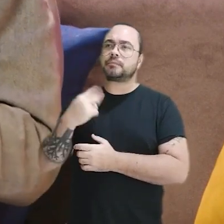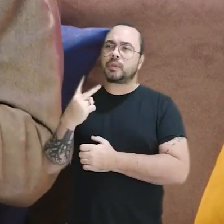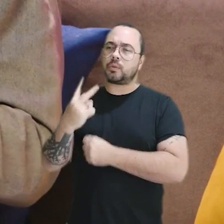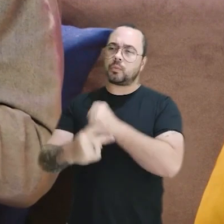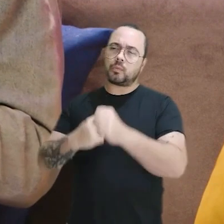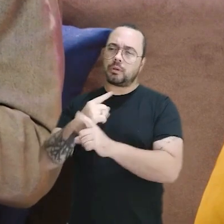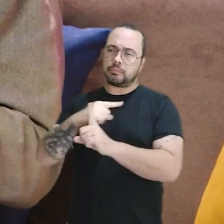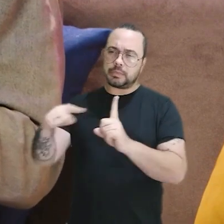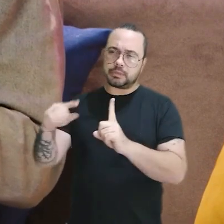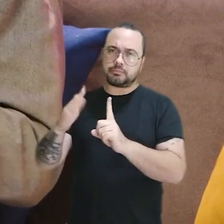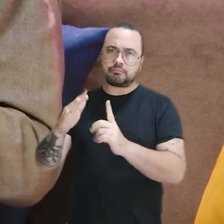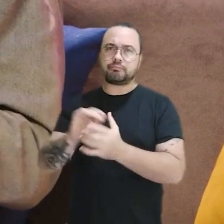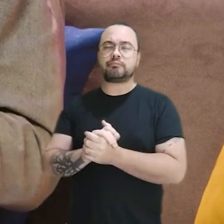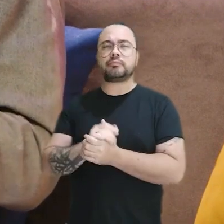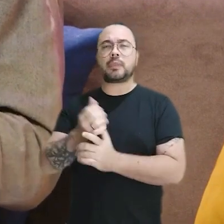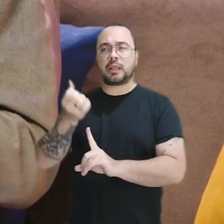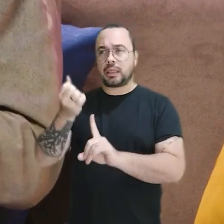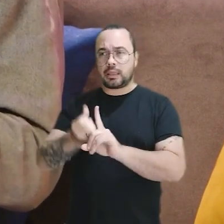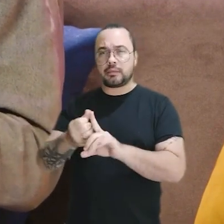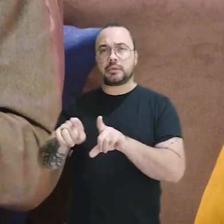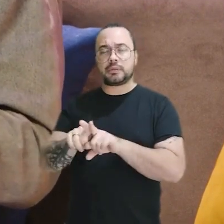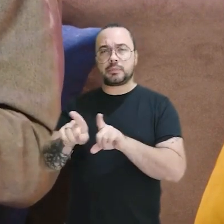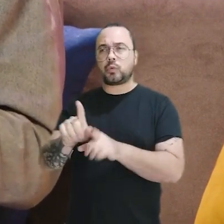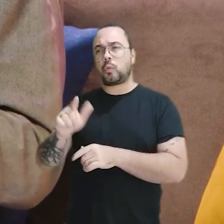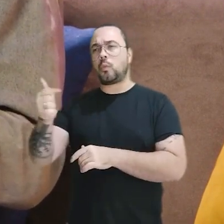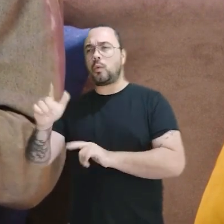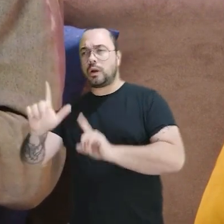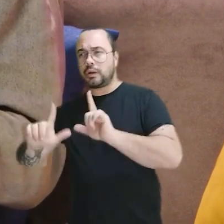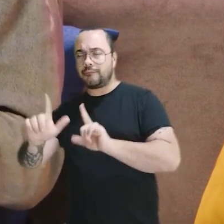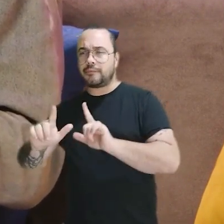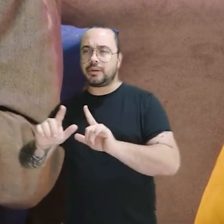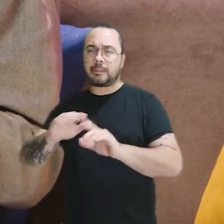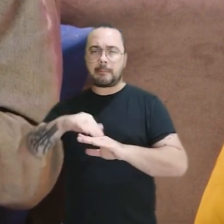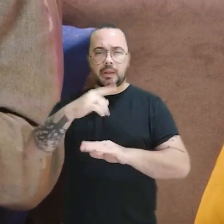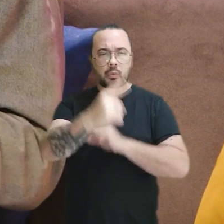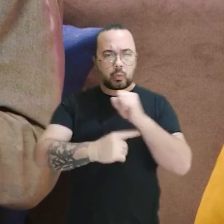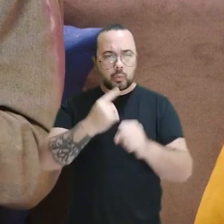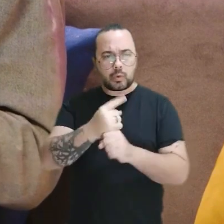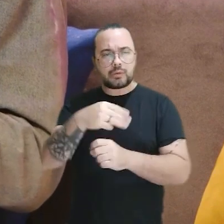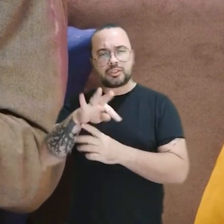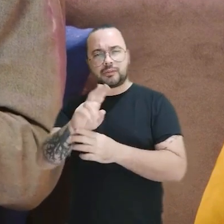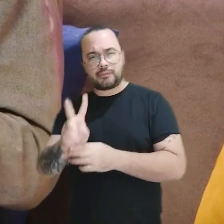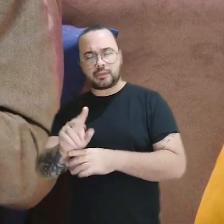e pouco. Aí, depois eu fiquei mais lá seis meses na Rede TV, aí depois fiquei mais um ano na MTV, depois fiquei mais um ano